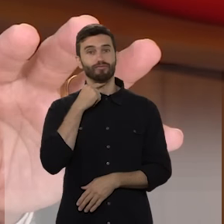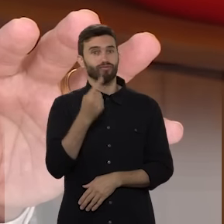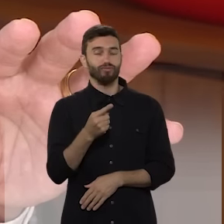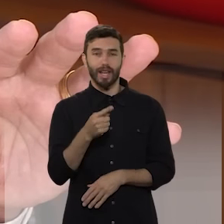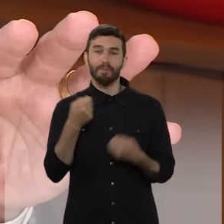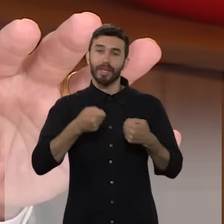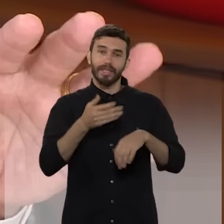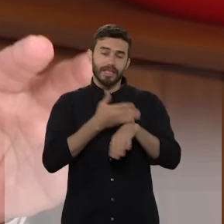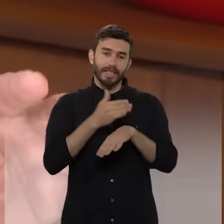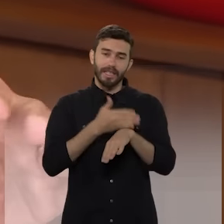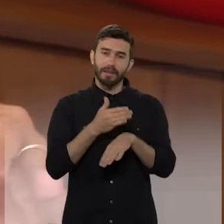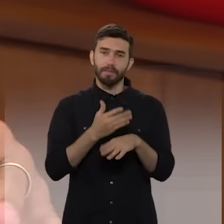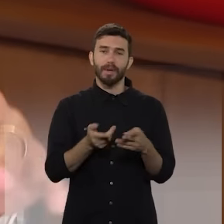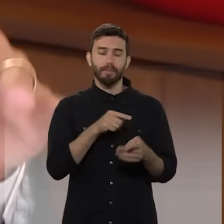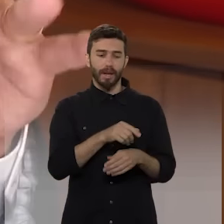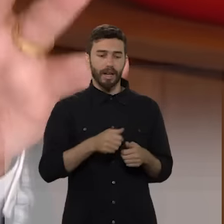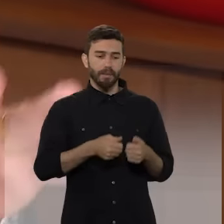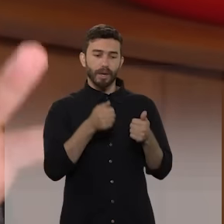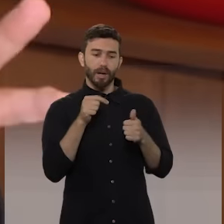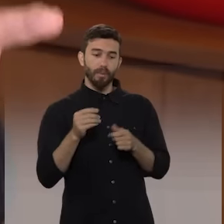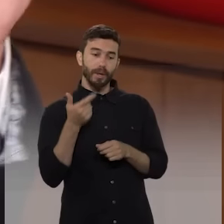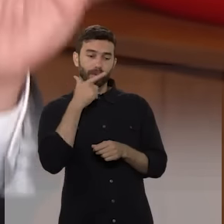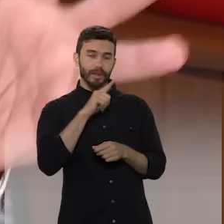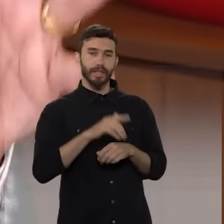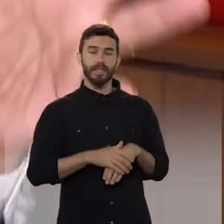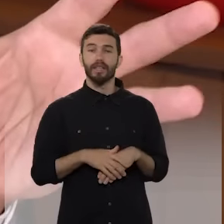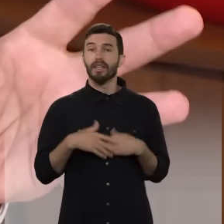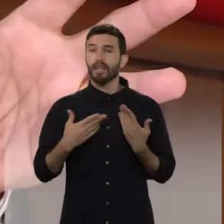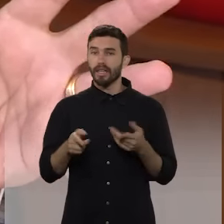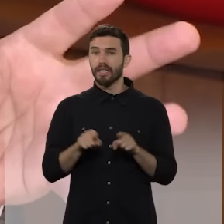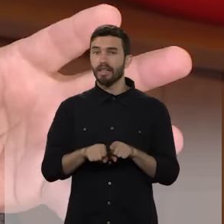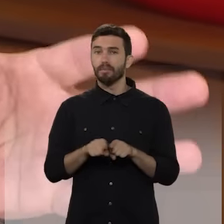ser analisadas quanto a capacitância, então, assim, tem várias situações